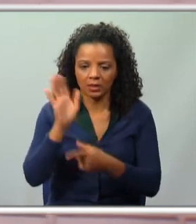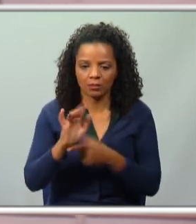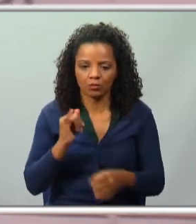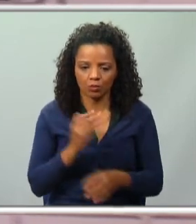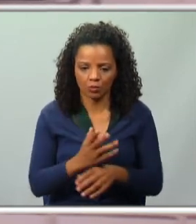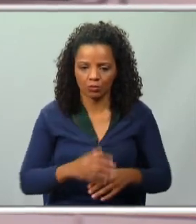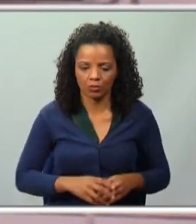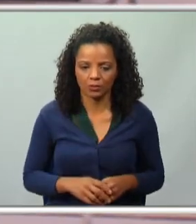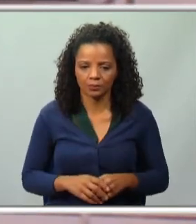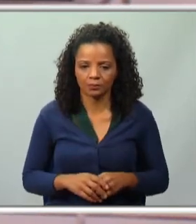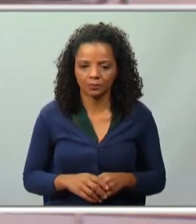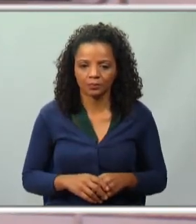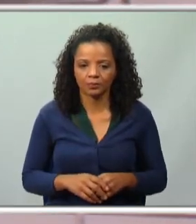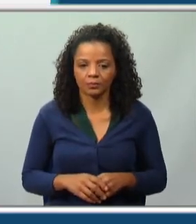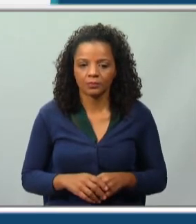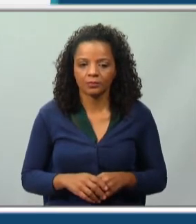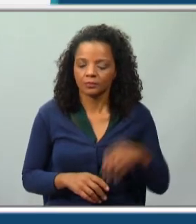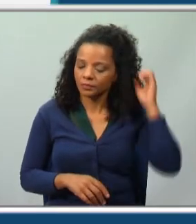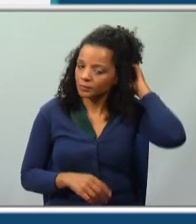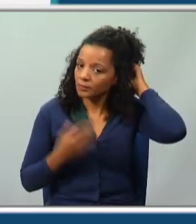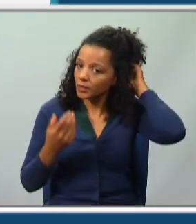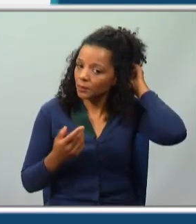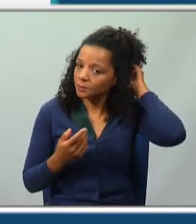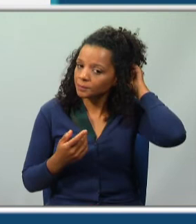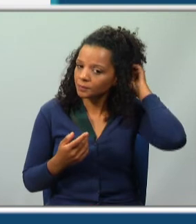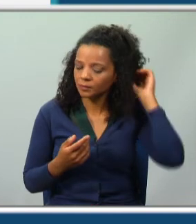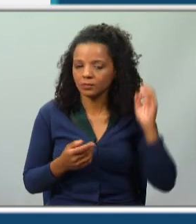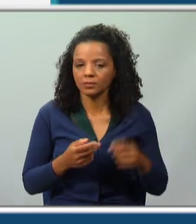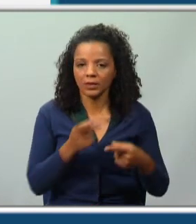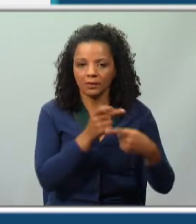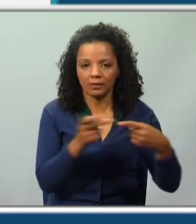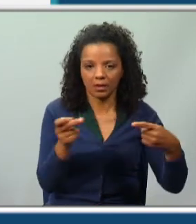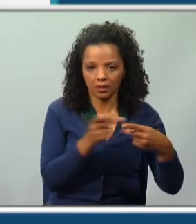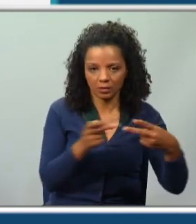vamos fazer o seguinte vamos vamos obrigar as frases ao sentido 讓我們做下一個讓我們走吧強制句子有意義